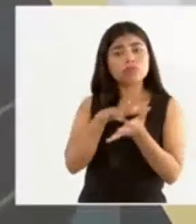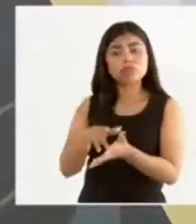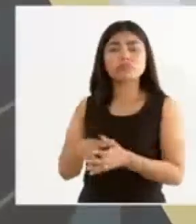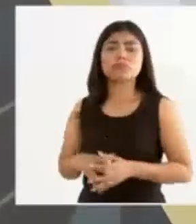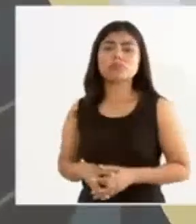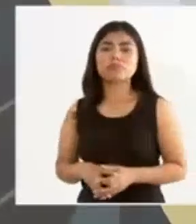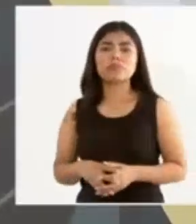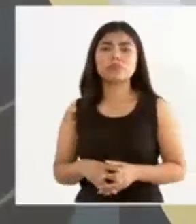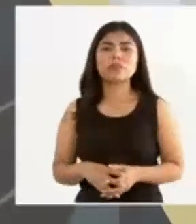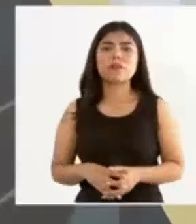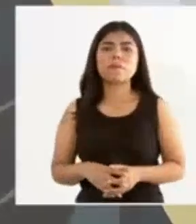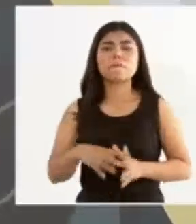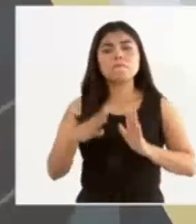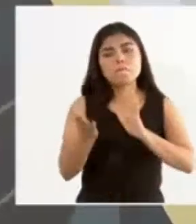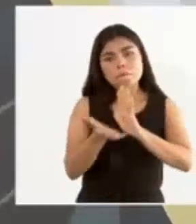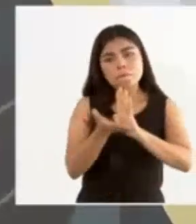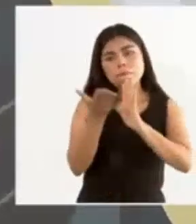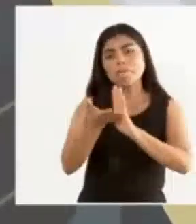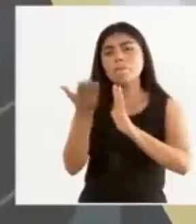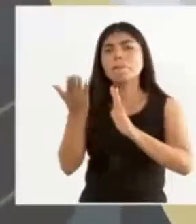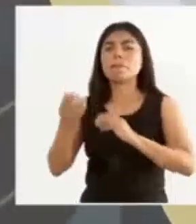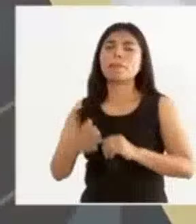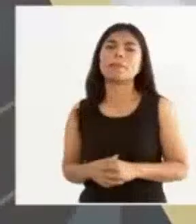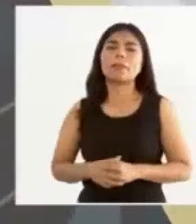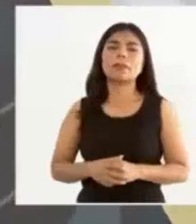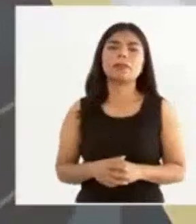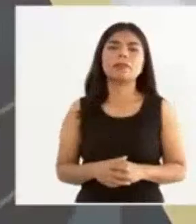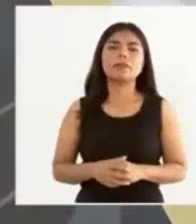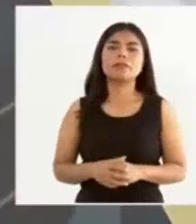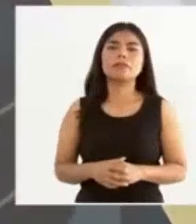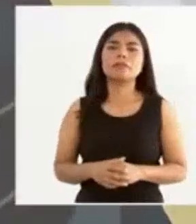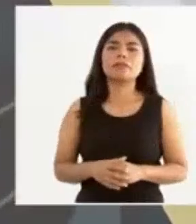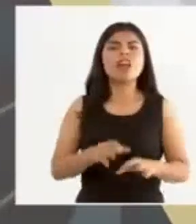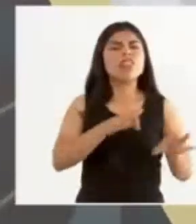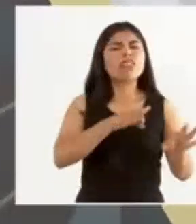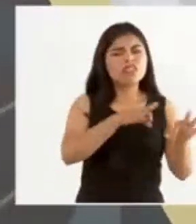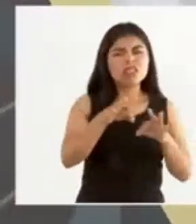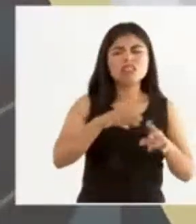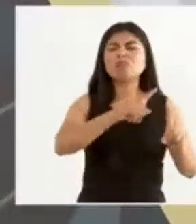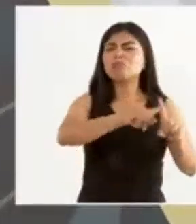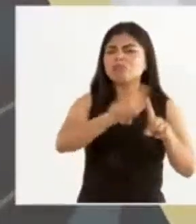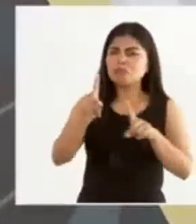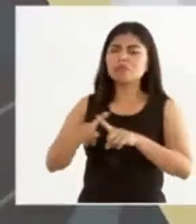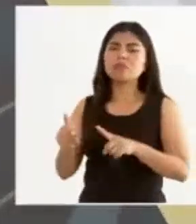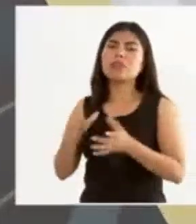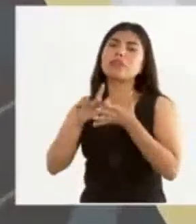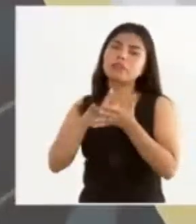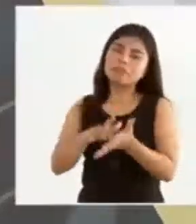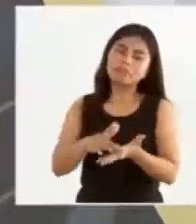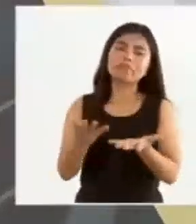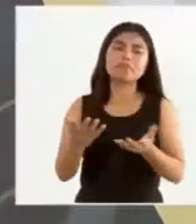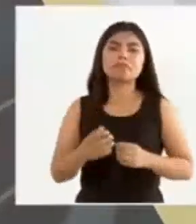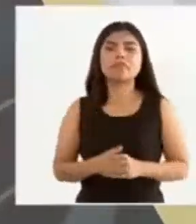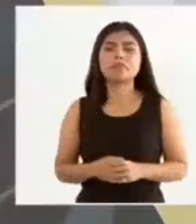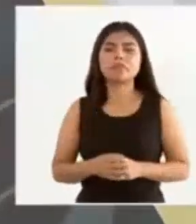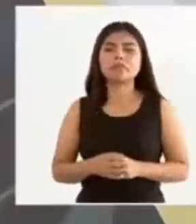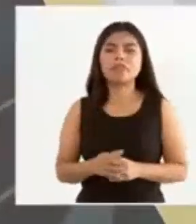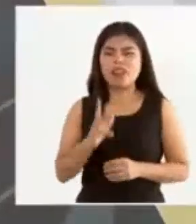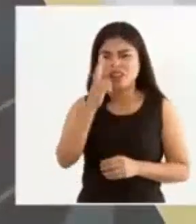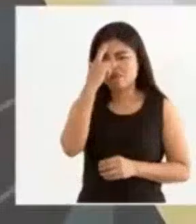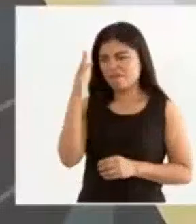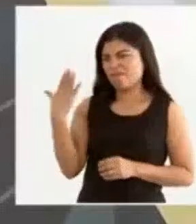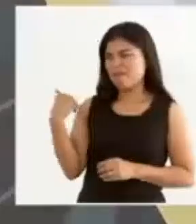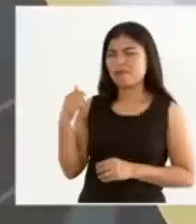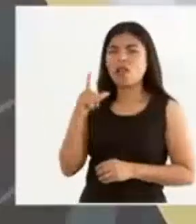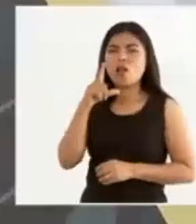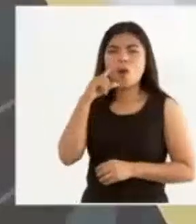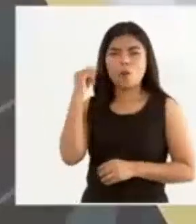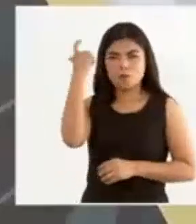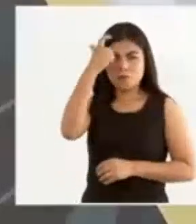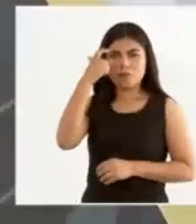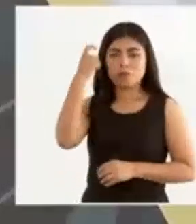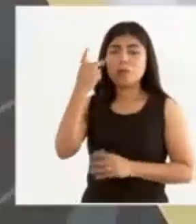producción agropecuaria en Tabasco. Venimos, como bien comentó Javier, de un programa muy bonito,